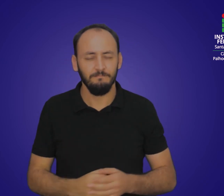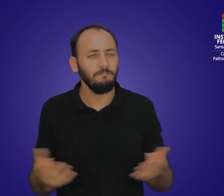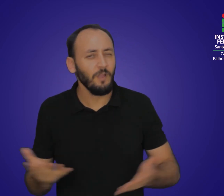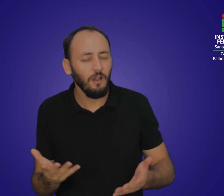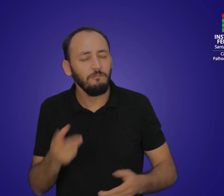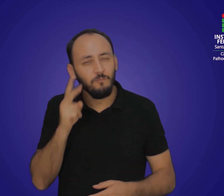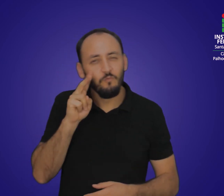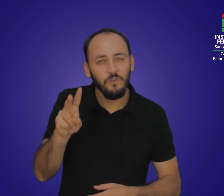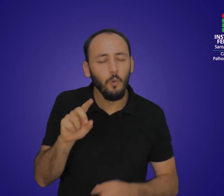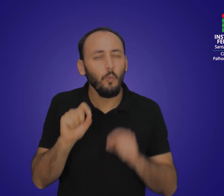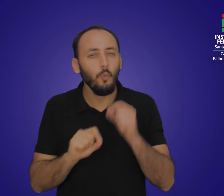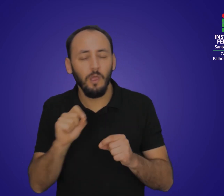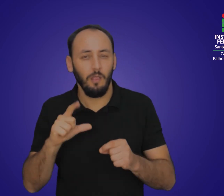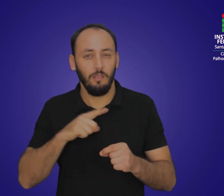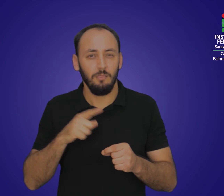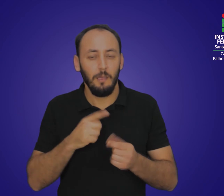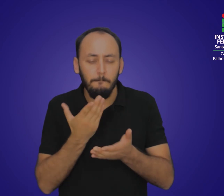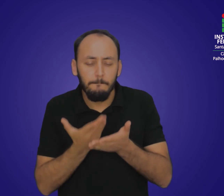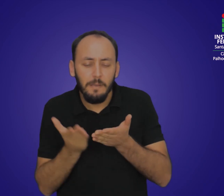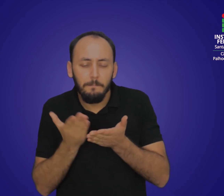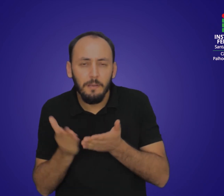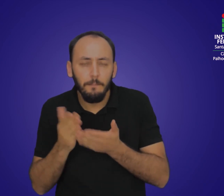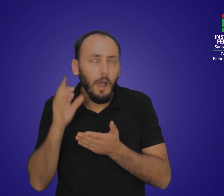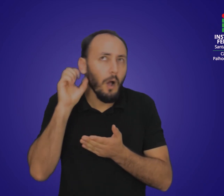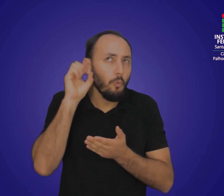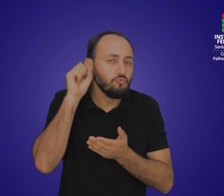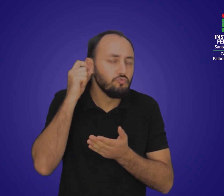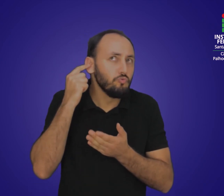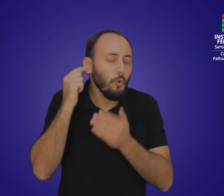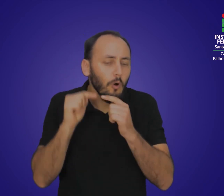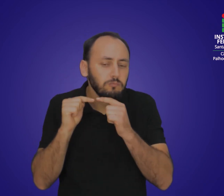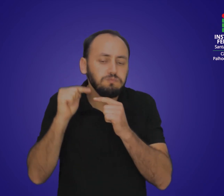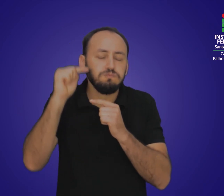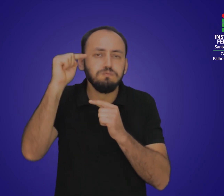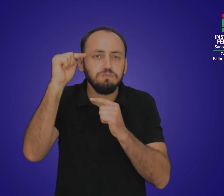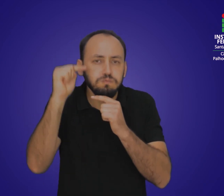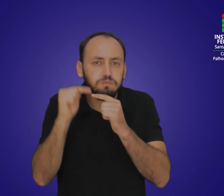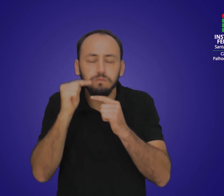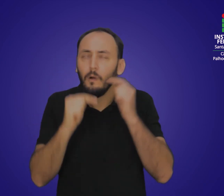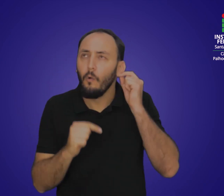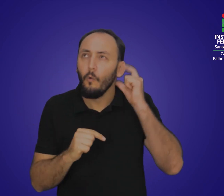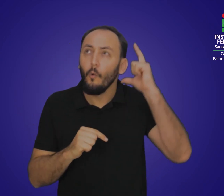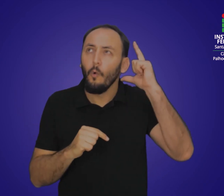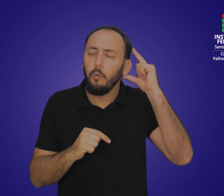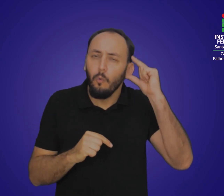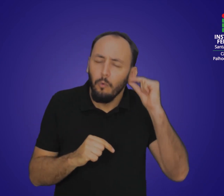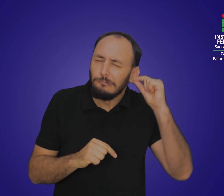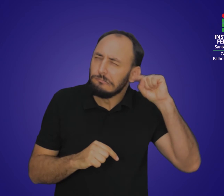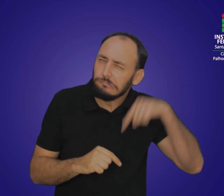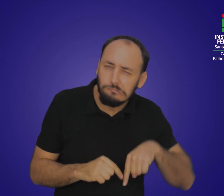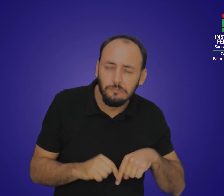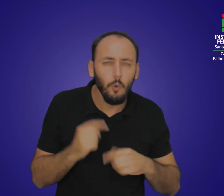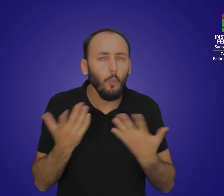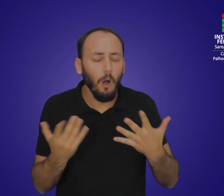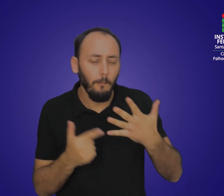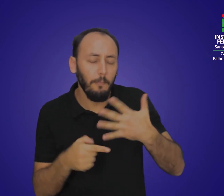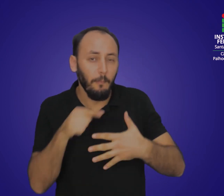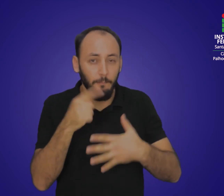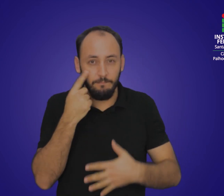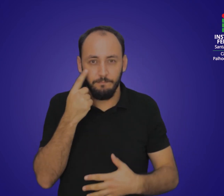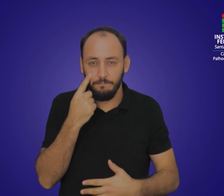Agora vamos conhecer os diferentes graus de perdas auditivas e seus valores em decibéis, vamos ver: